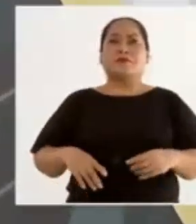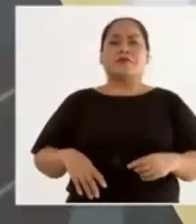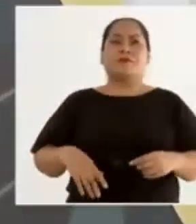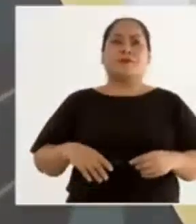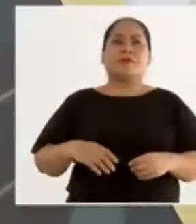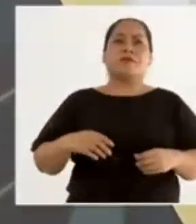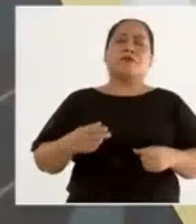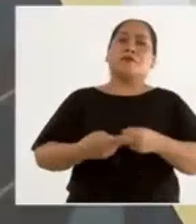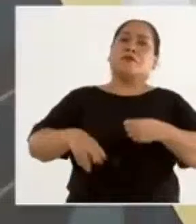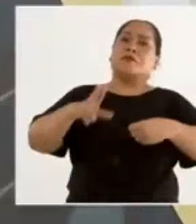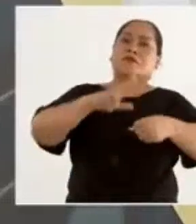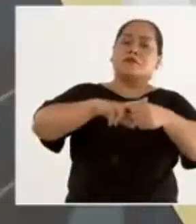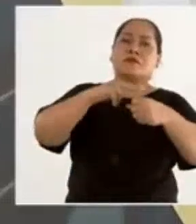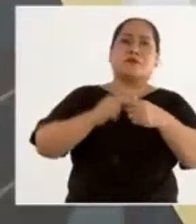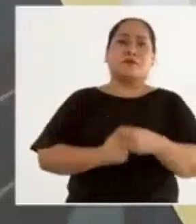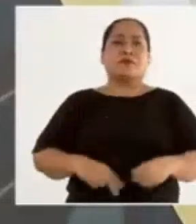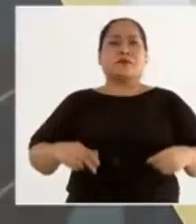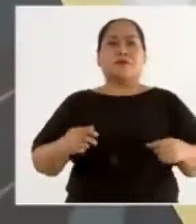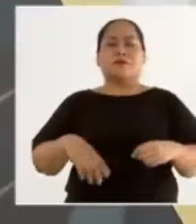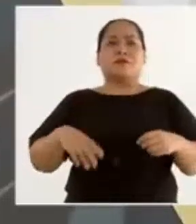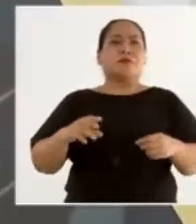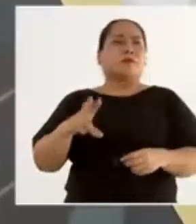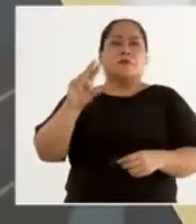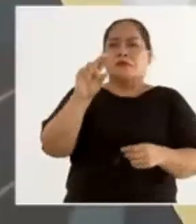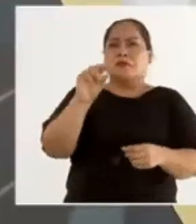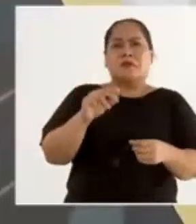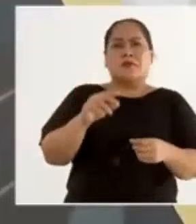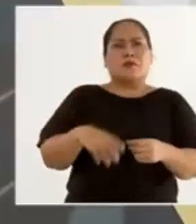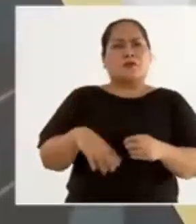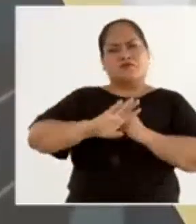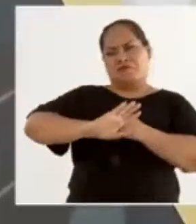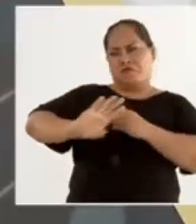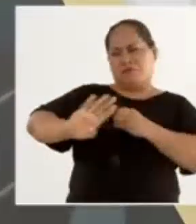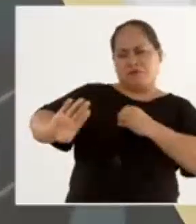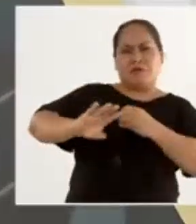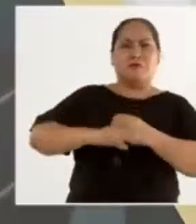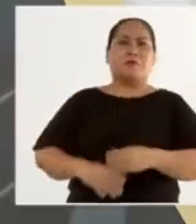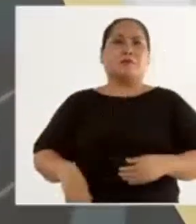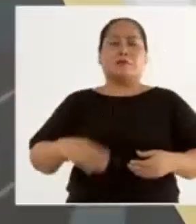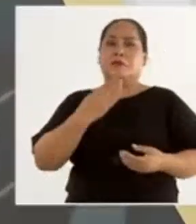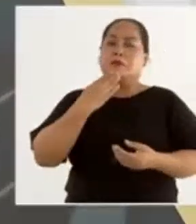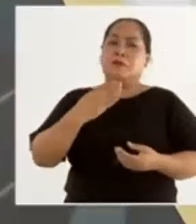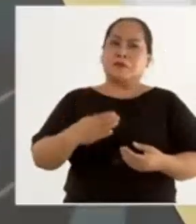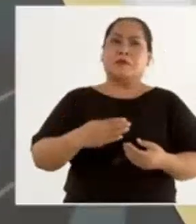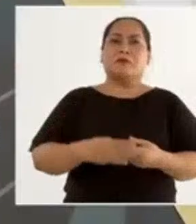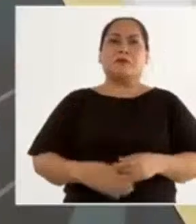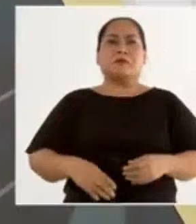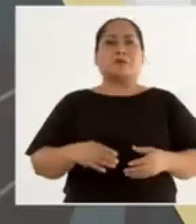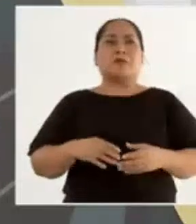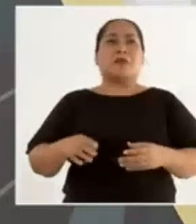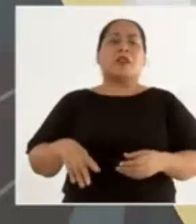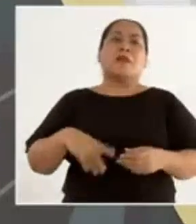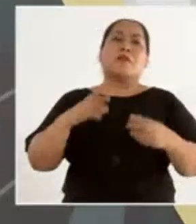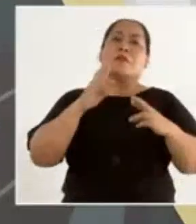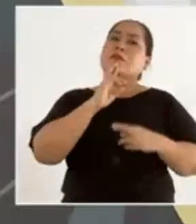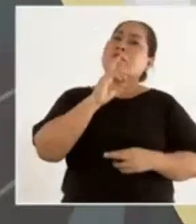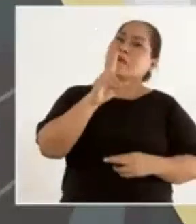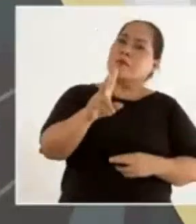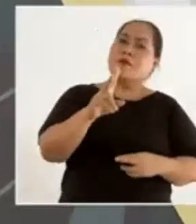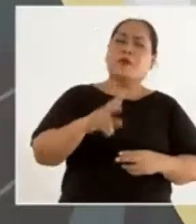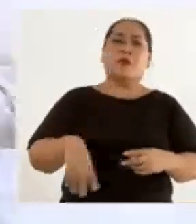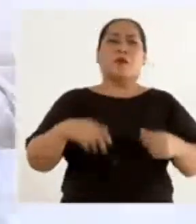unidad de diálisis de primera, pero que además pueden mejorar con otras medidas alrededor de